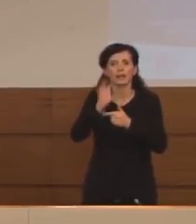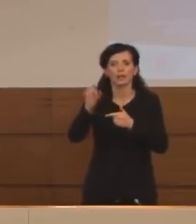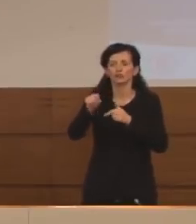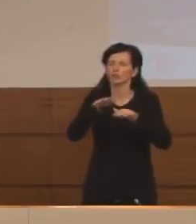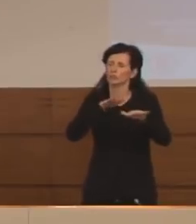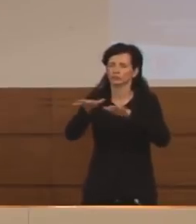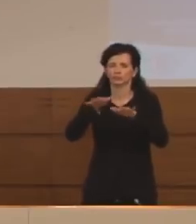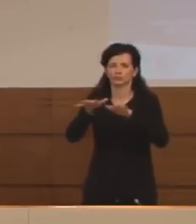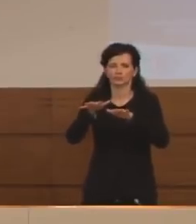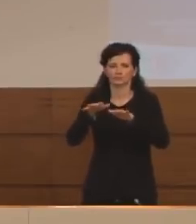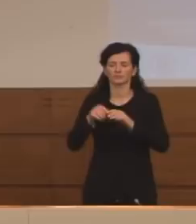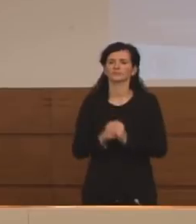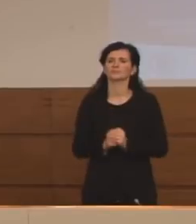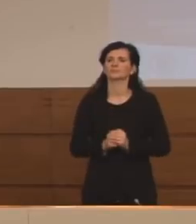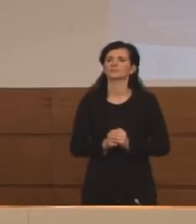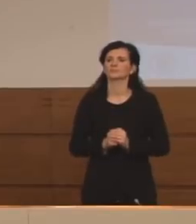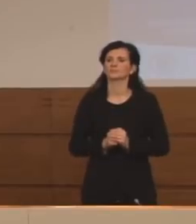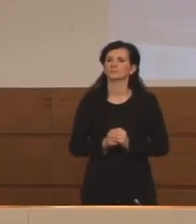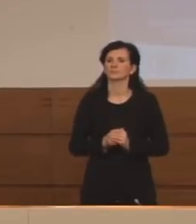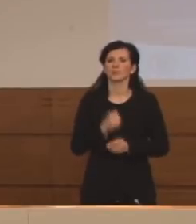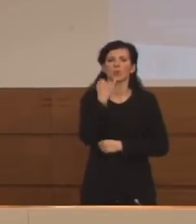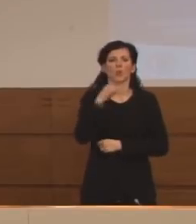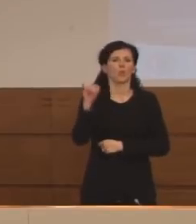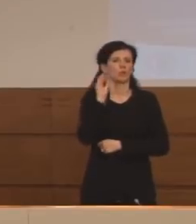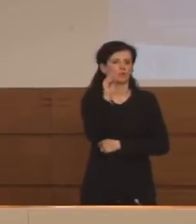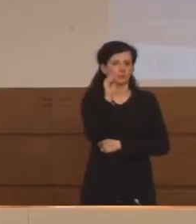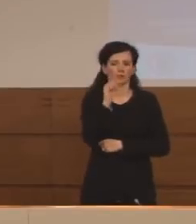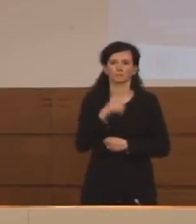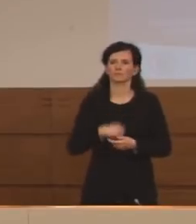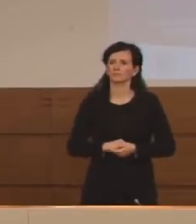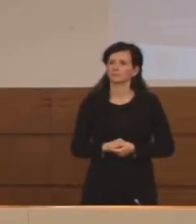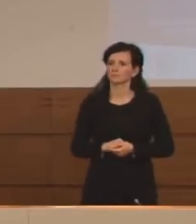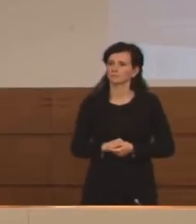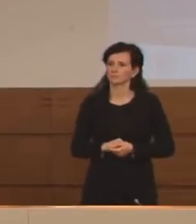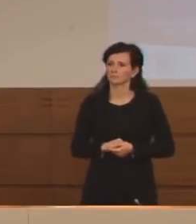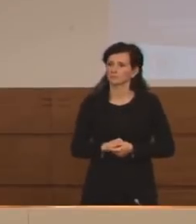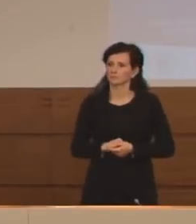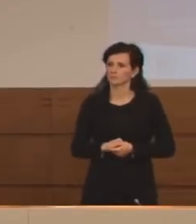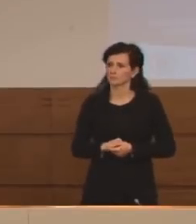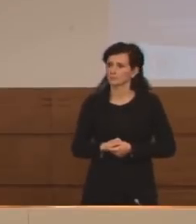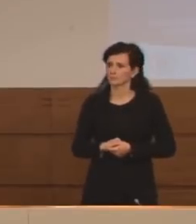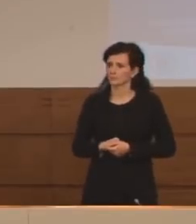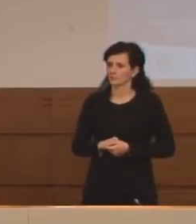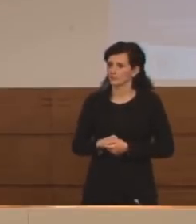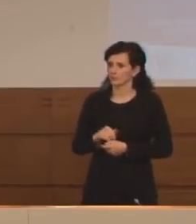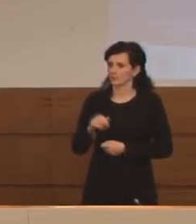Ultima domanda. Buonasera, sono Claudia Fusani per Tiscali News.